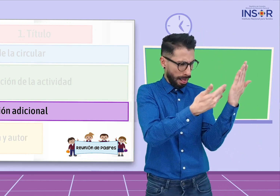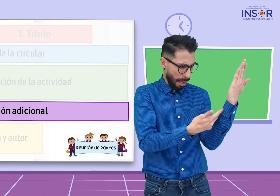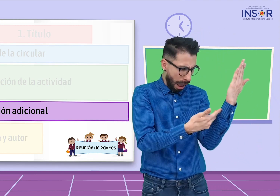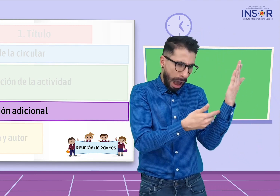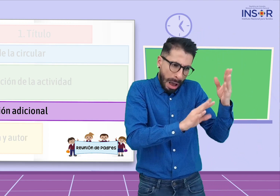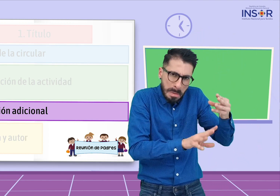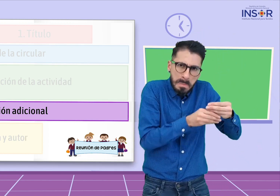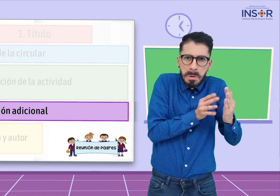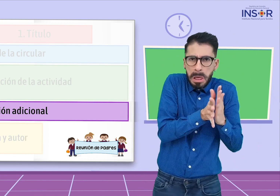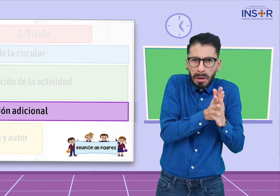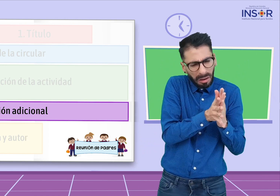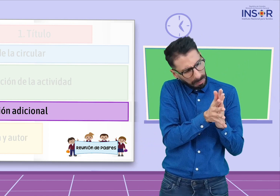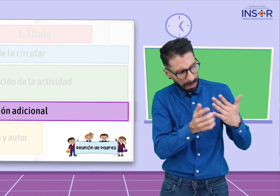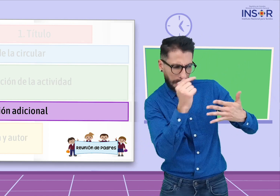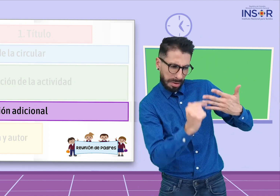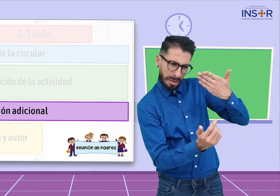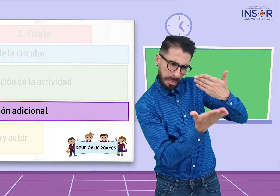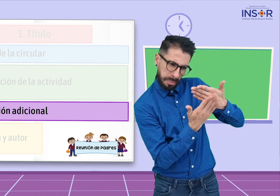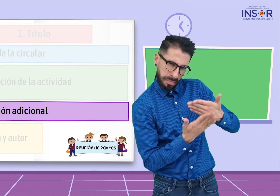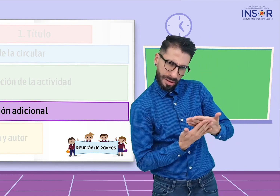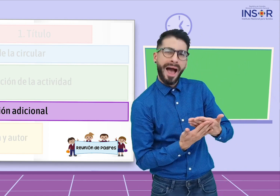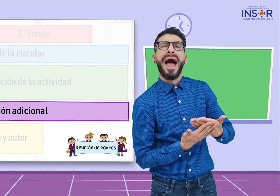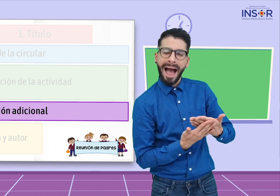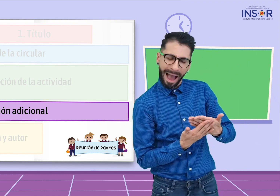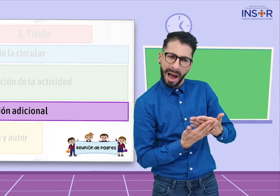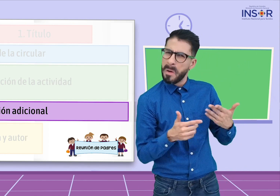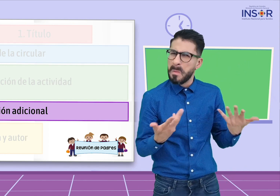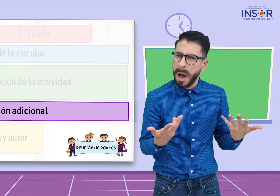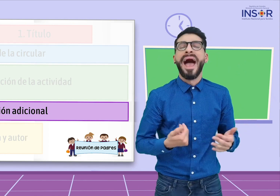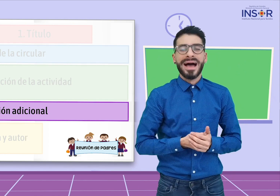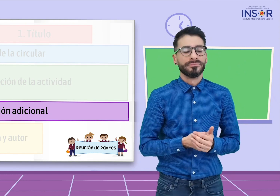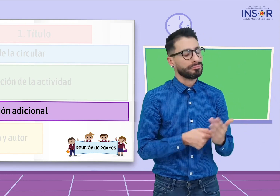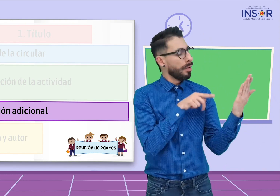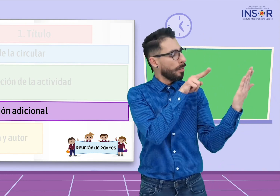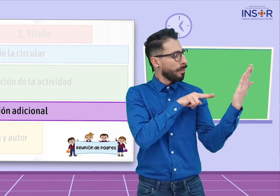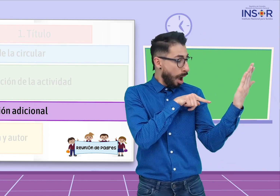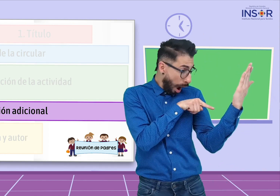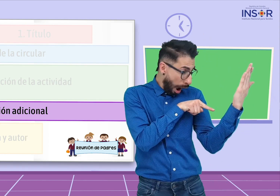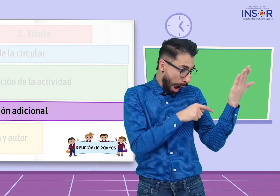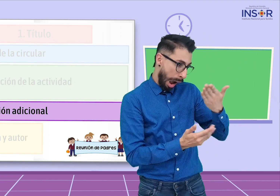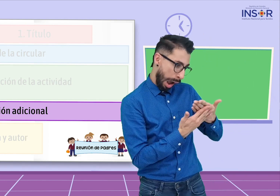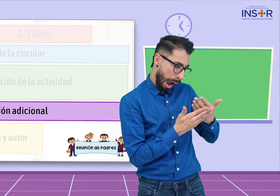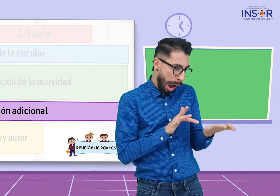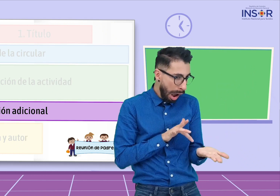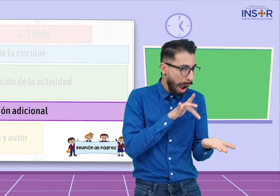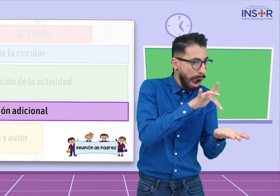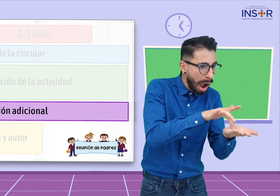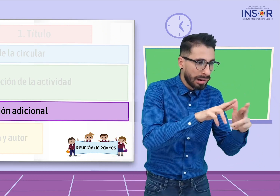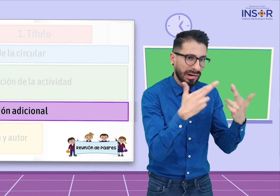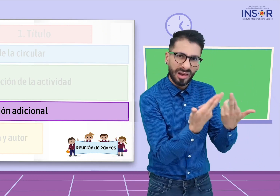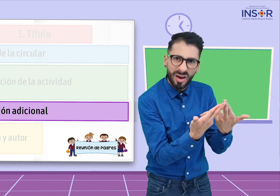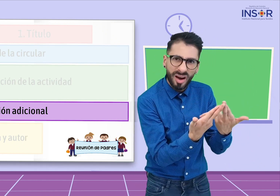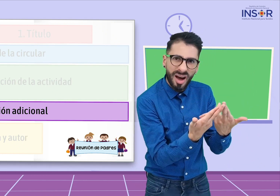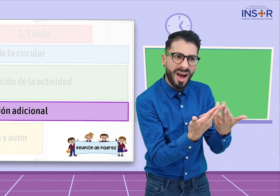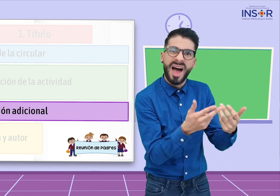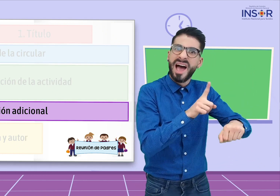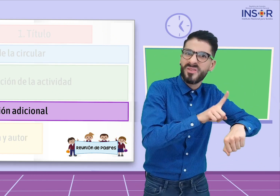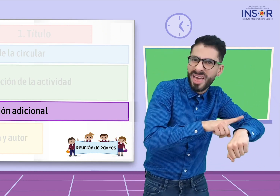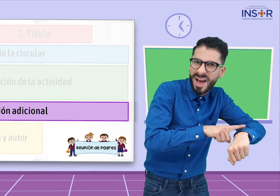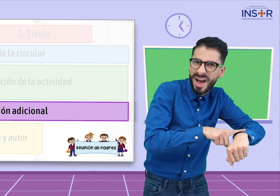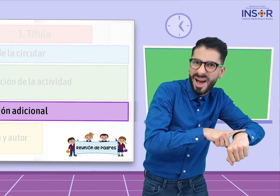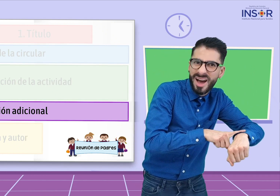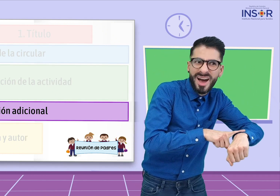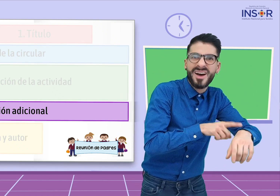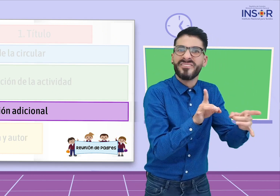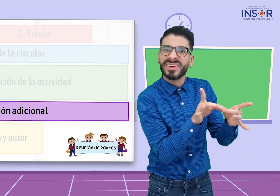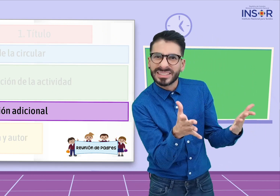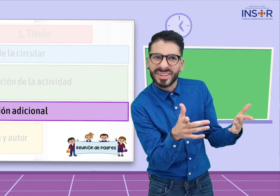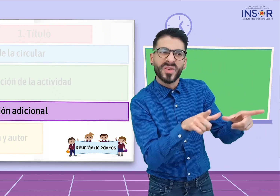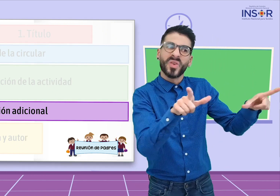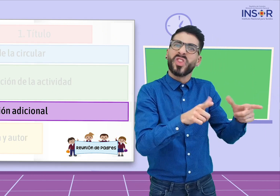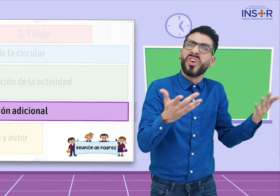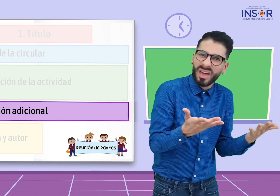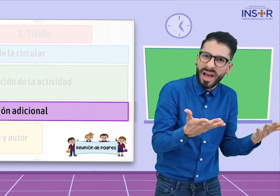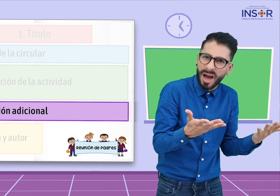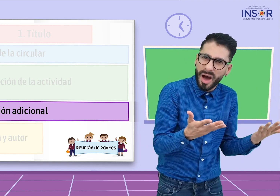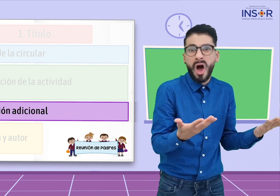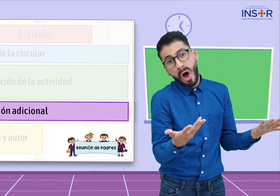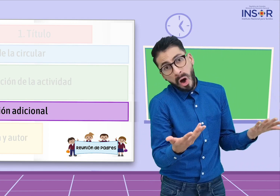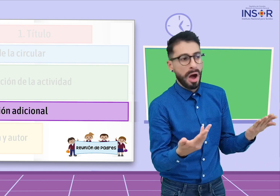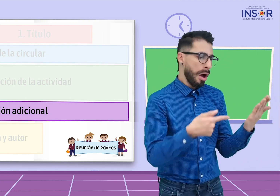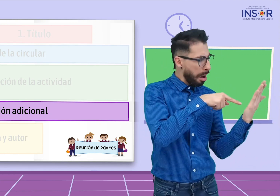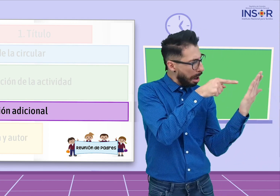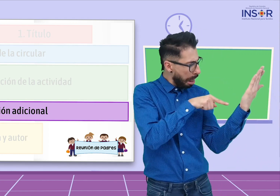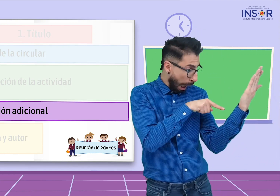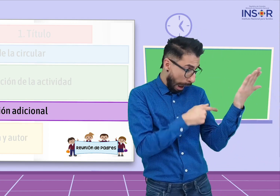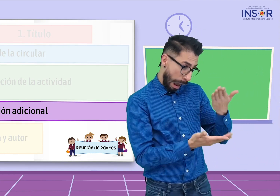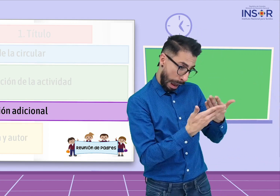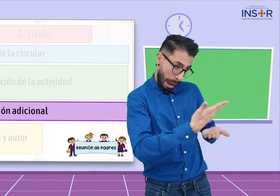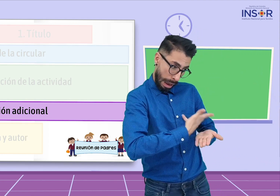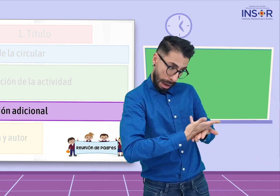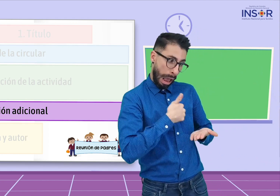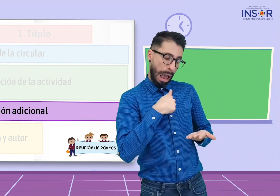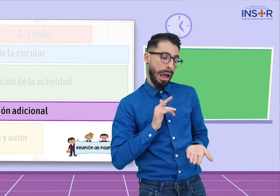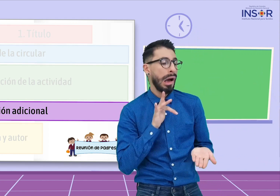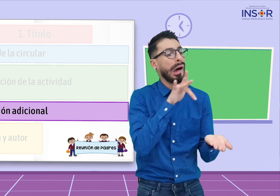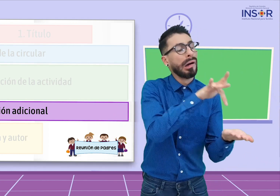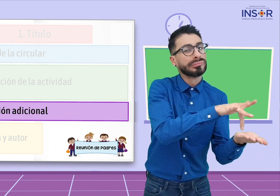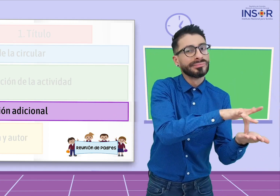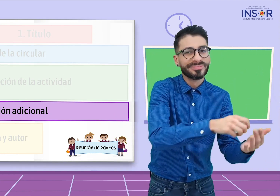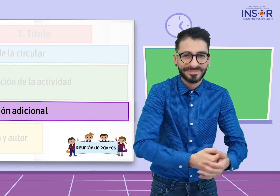Brinda más información sobre el lugar donde se realizará la reunión, la fecha y la hora.